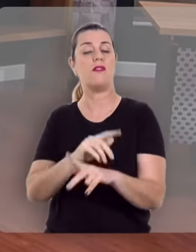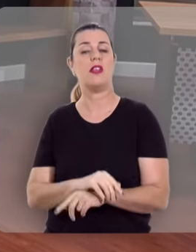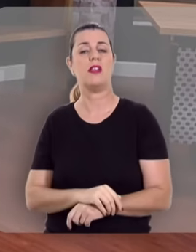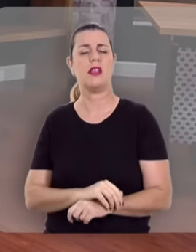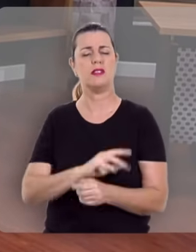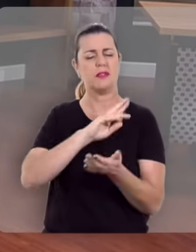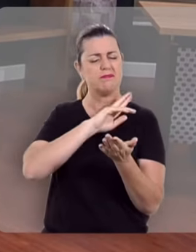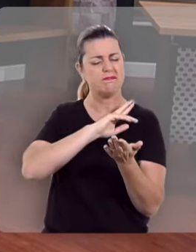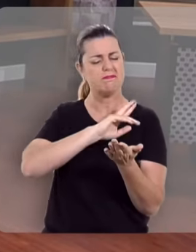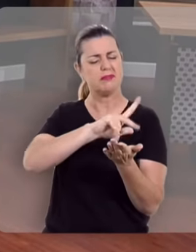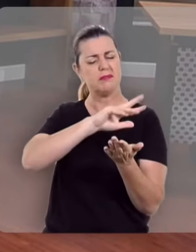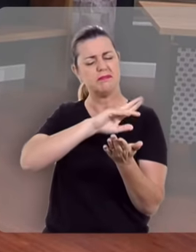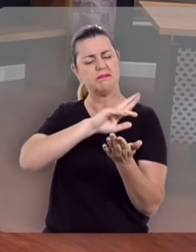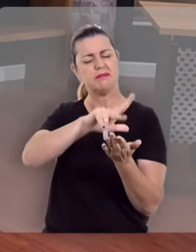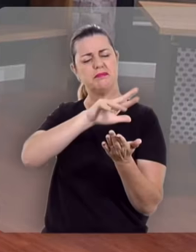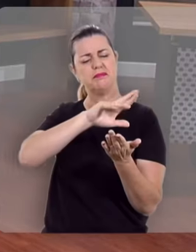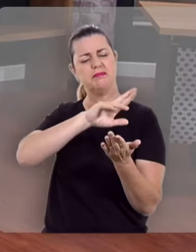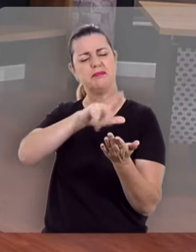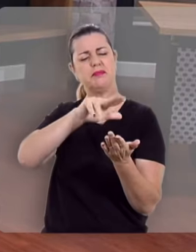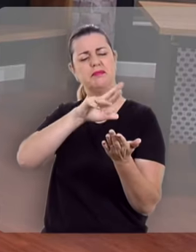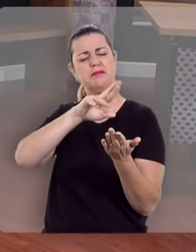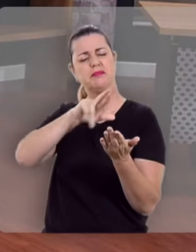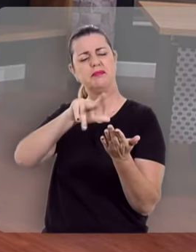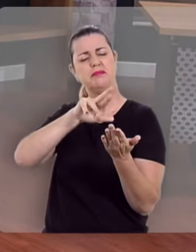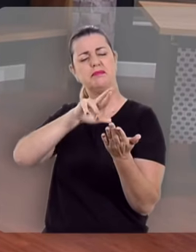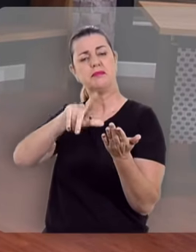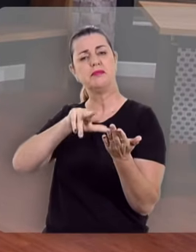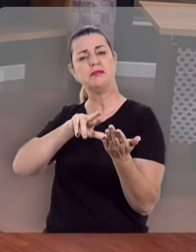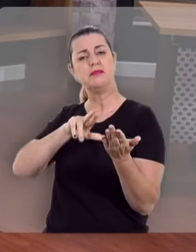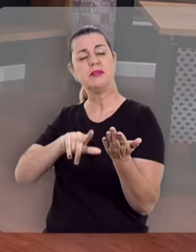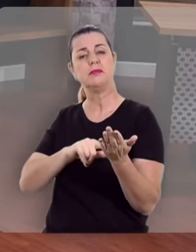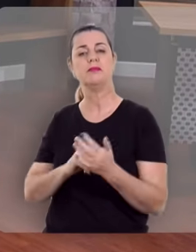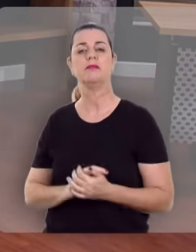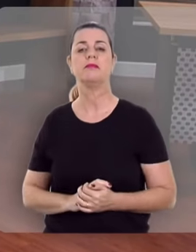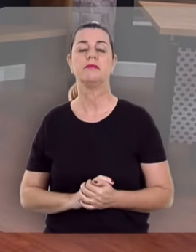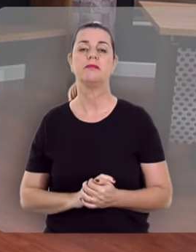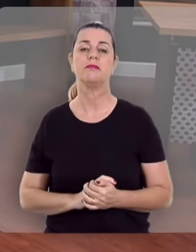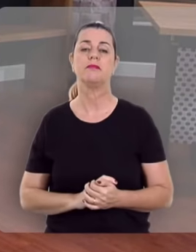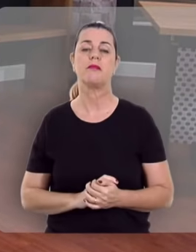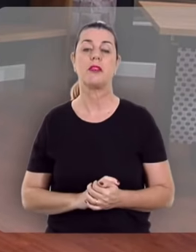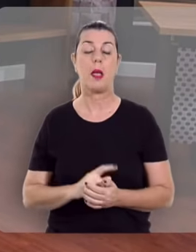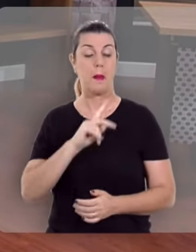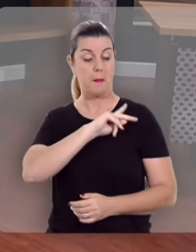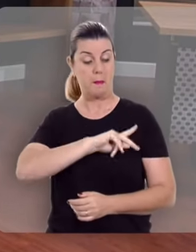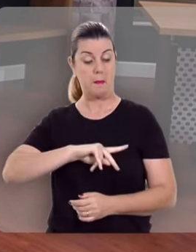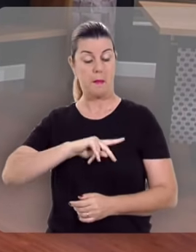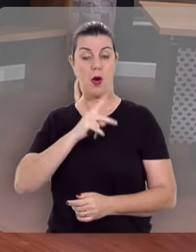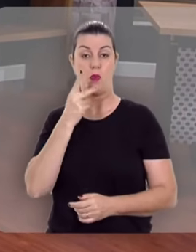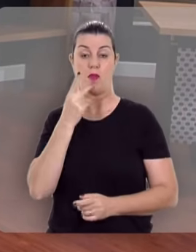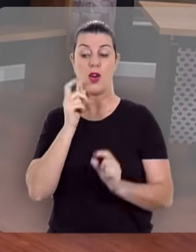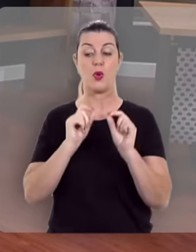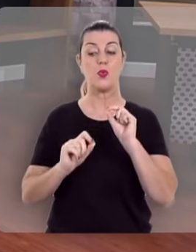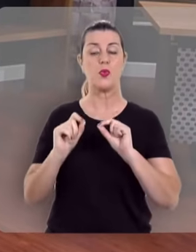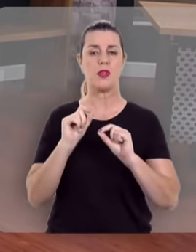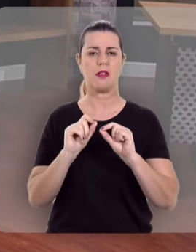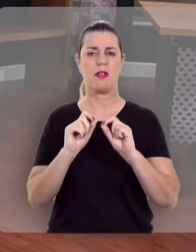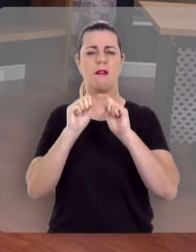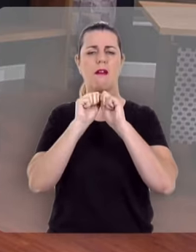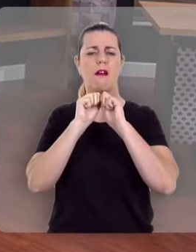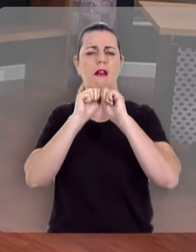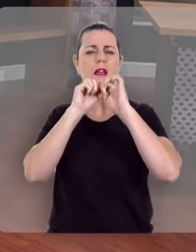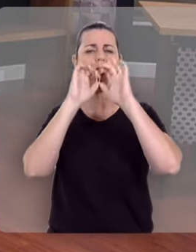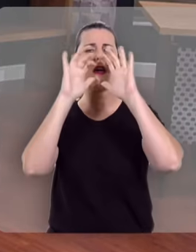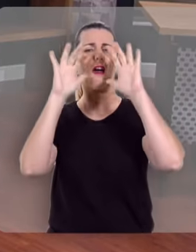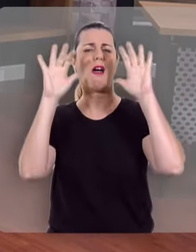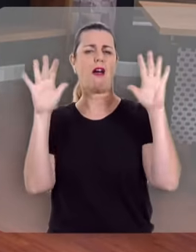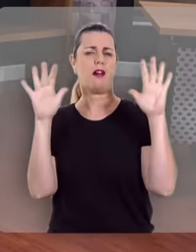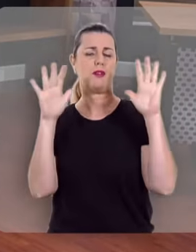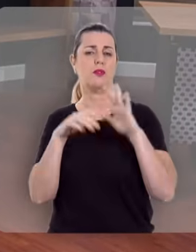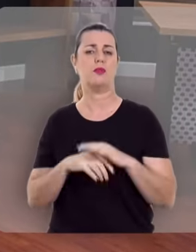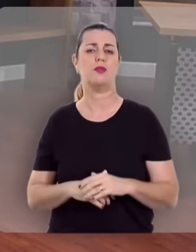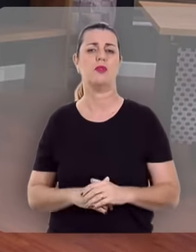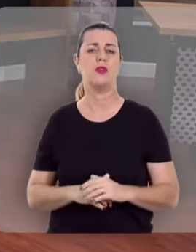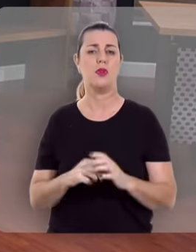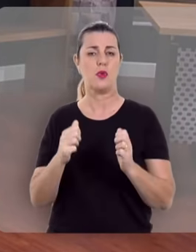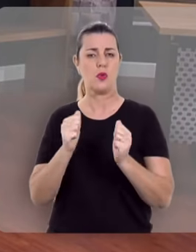mais diversas e as mais variadas o Paulo vai afirmar com clareza dyaphana com eloquência